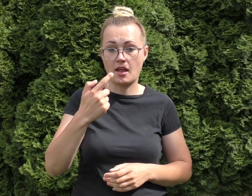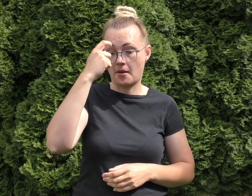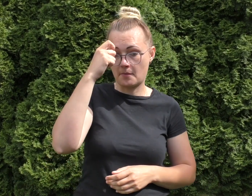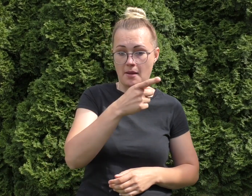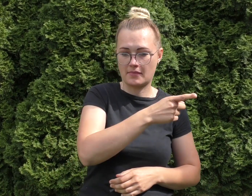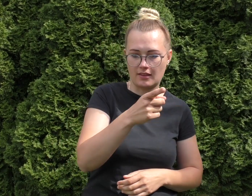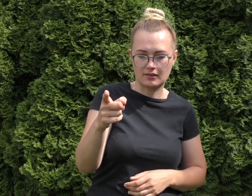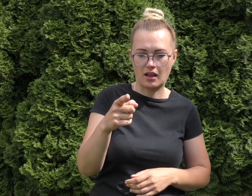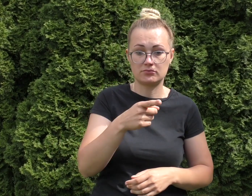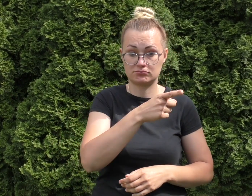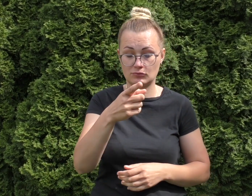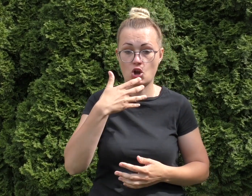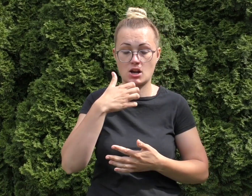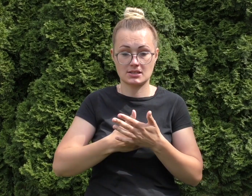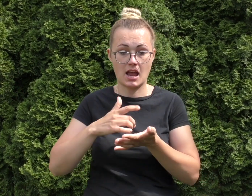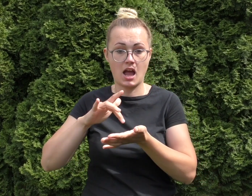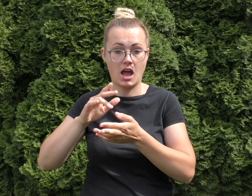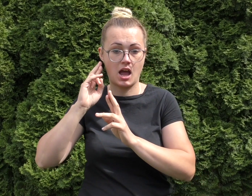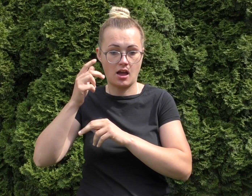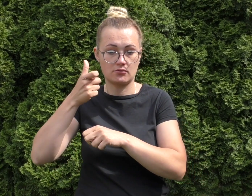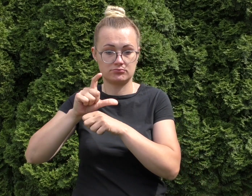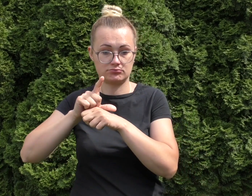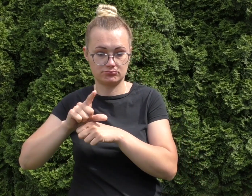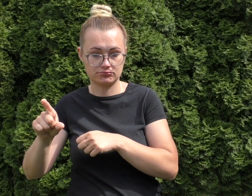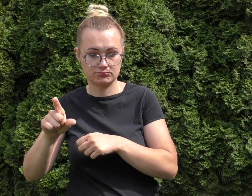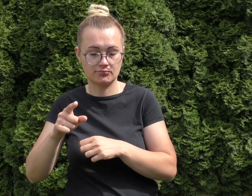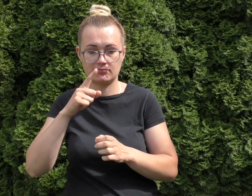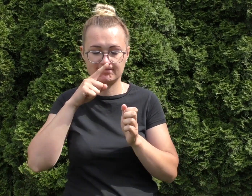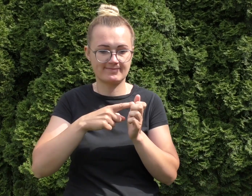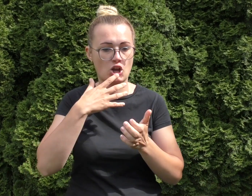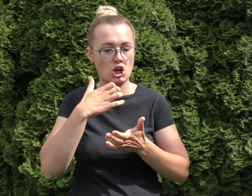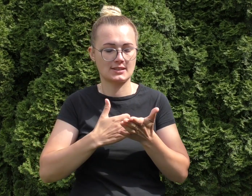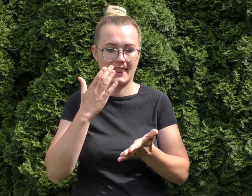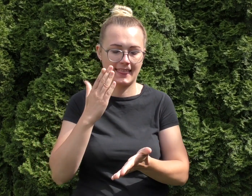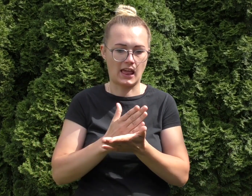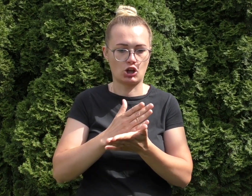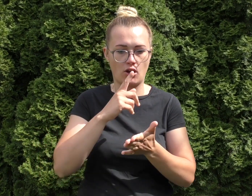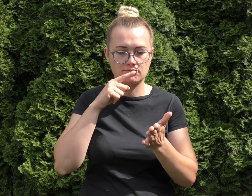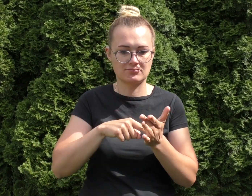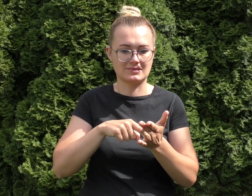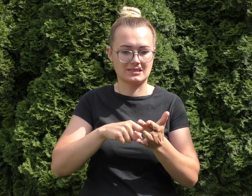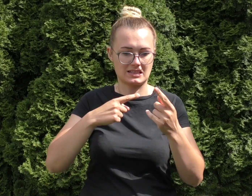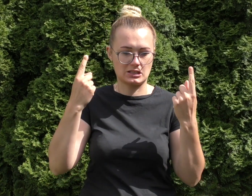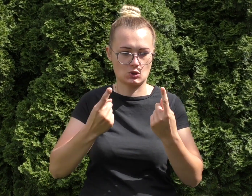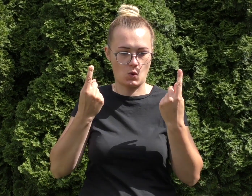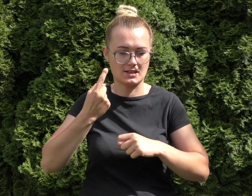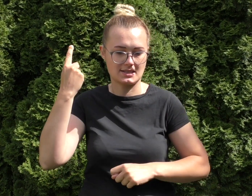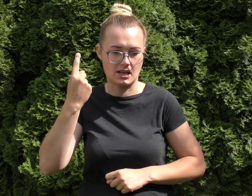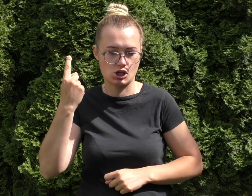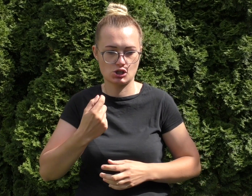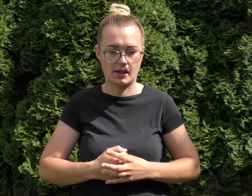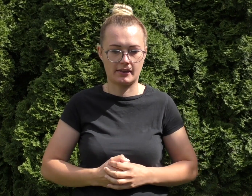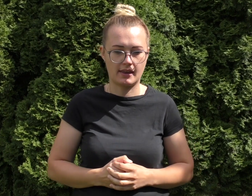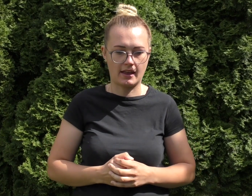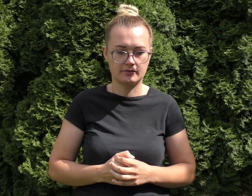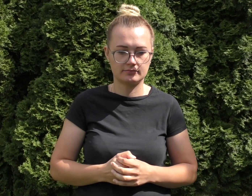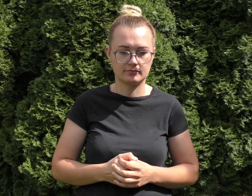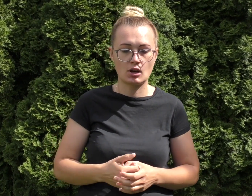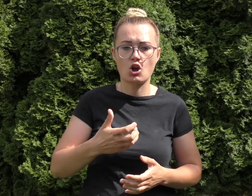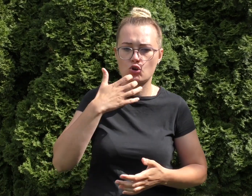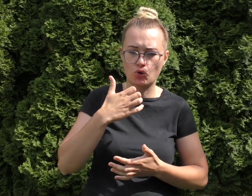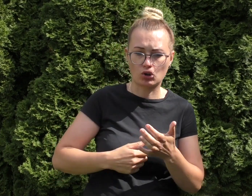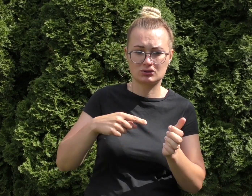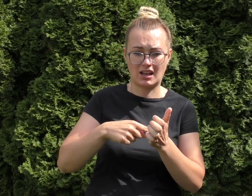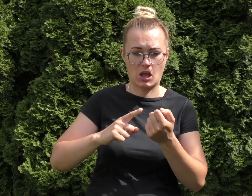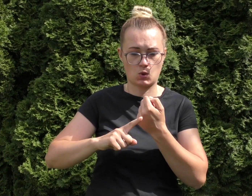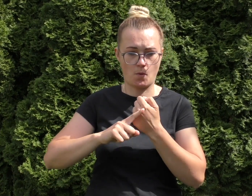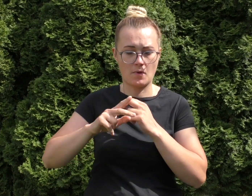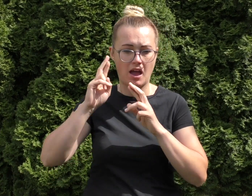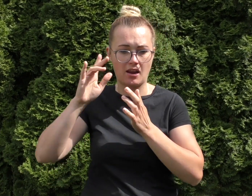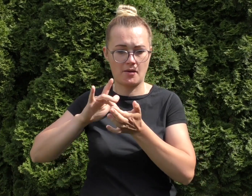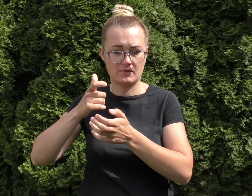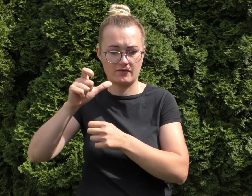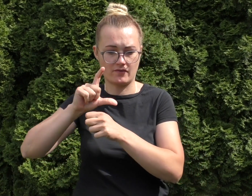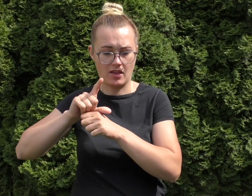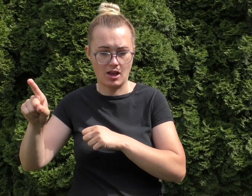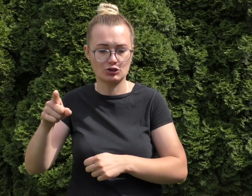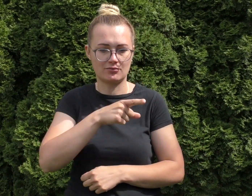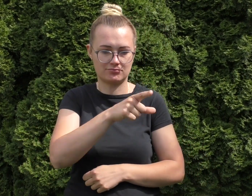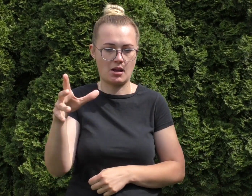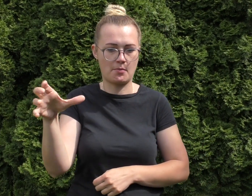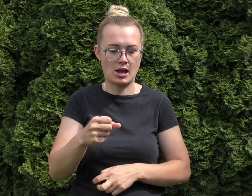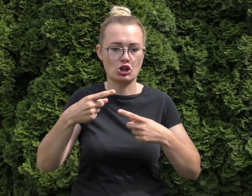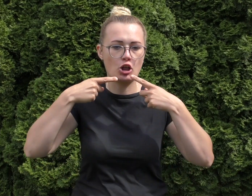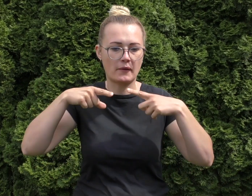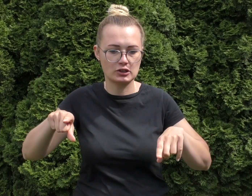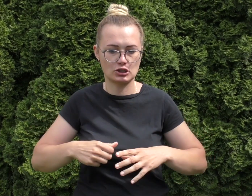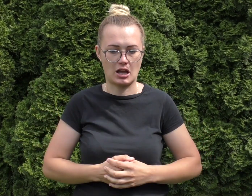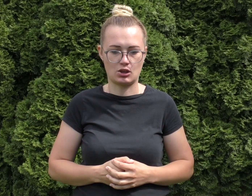Pamiętaj! Korzystaj z aplikacji mobilnej Alarm112 tylko w sytuacji zagrożenia! Korzystaj z numeru alarmowego 112 odpowiedzialnie!